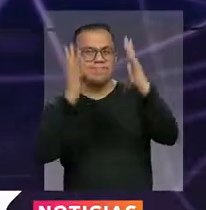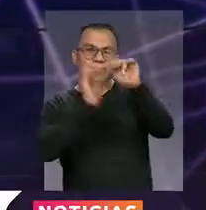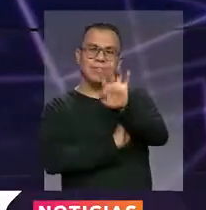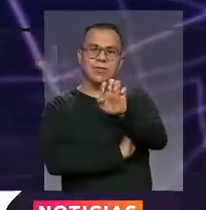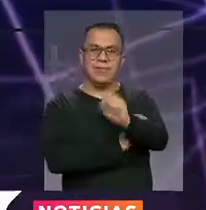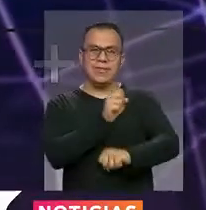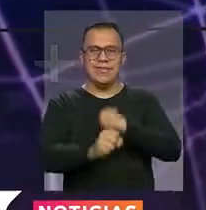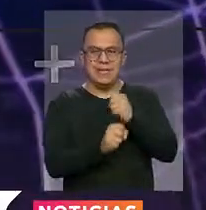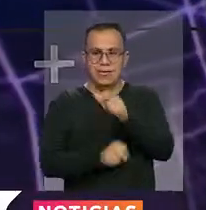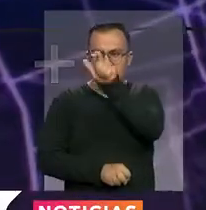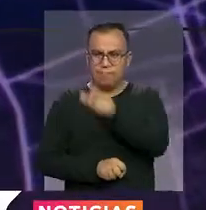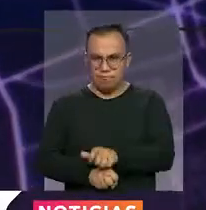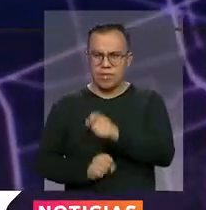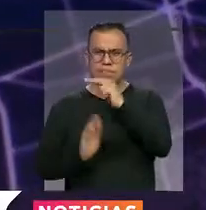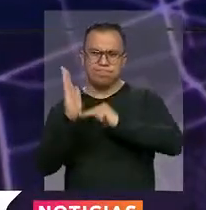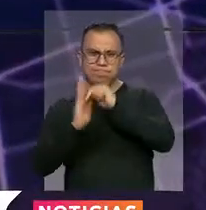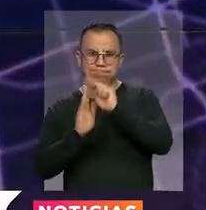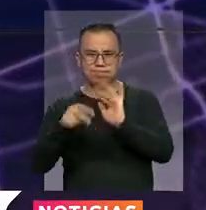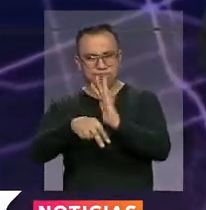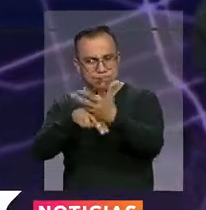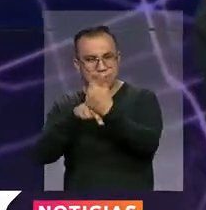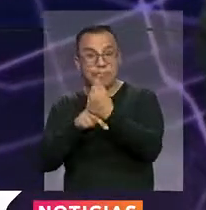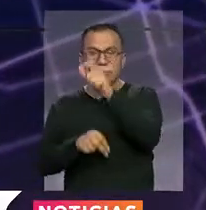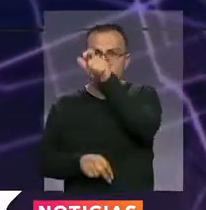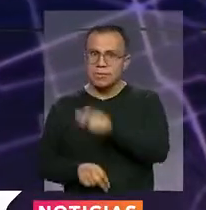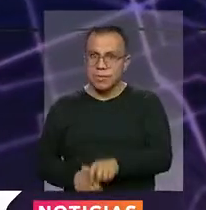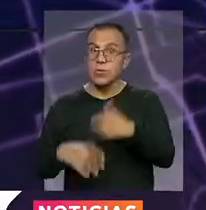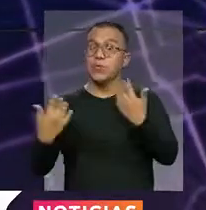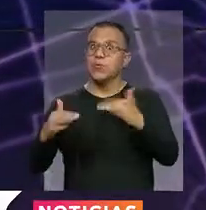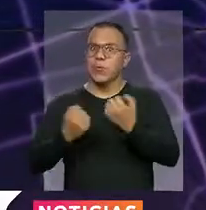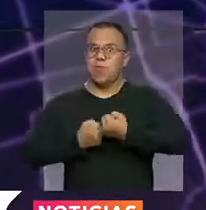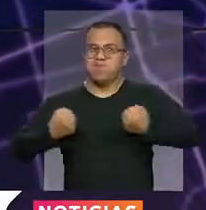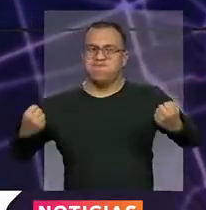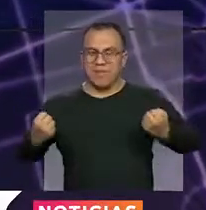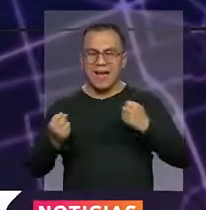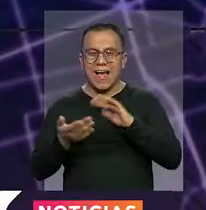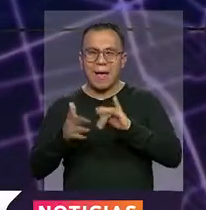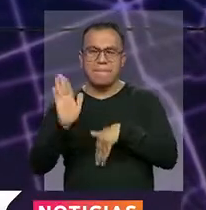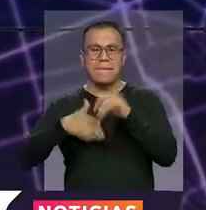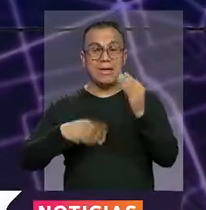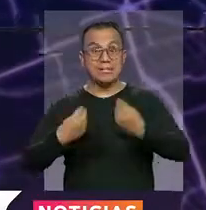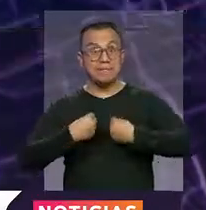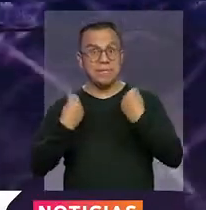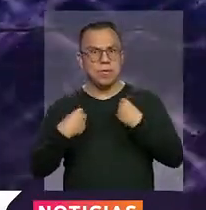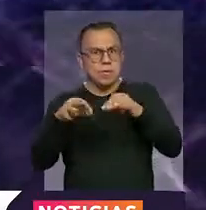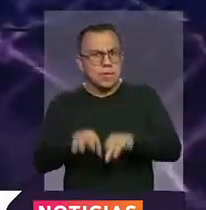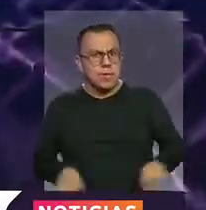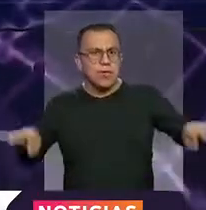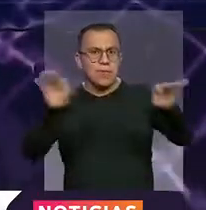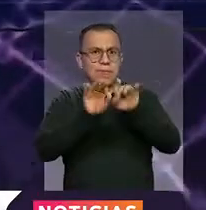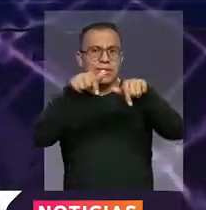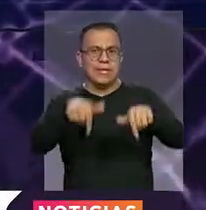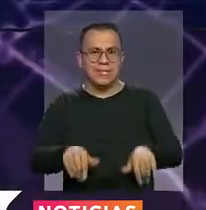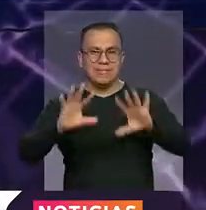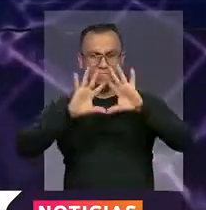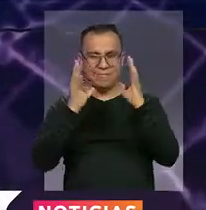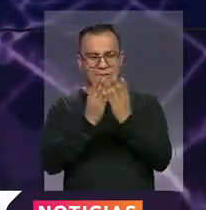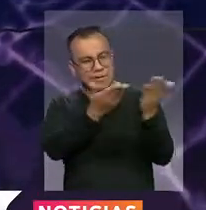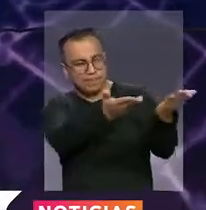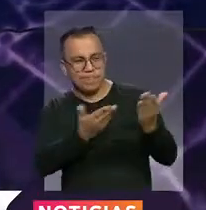A ESTA HORA LE AMO LA BIENVENIDA A LA HORA CIERTA JEFE DE LA SECCIóN TéCNICA Y CURATELA DEL BANCO LA REPúBLICA CON QUIEN